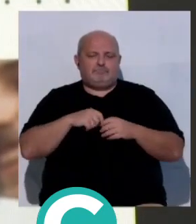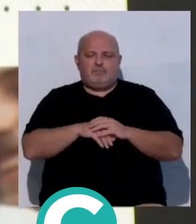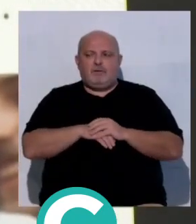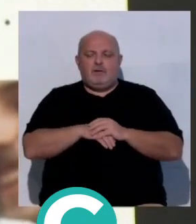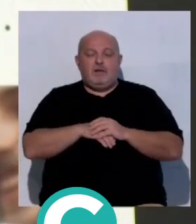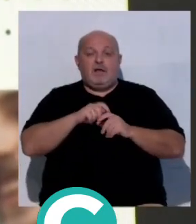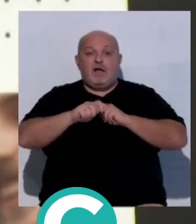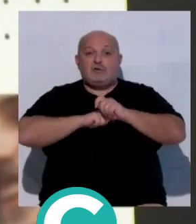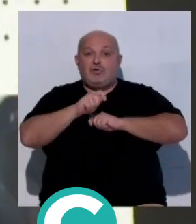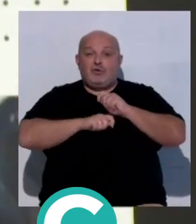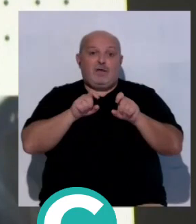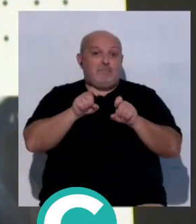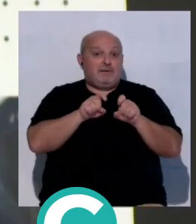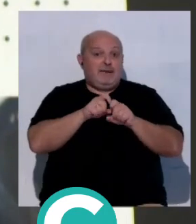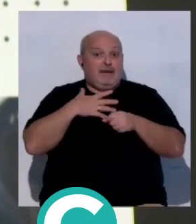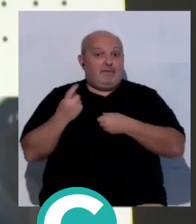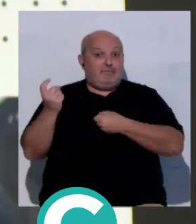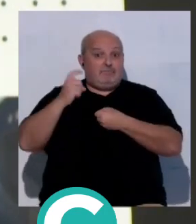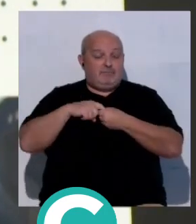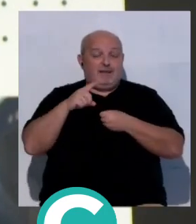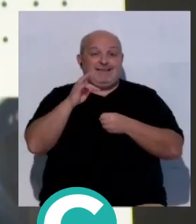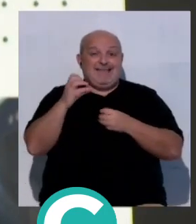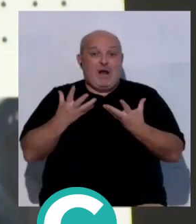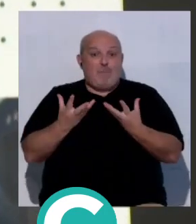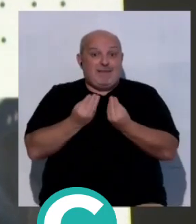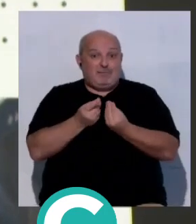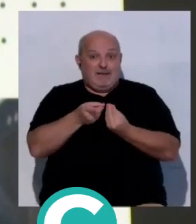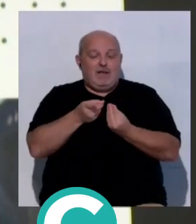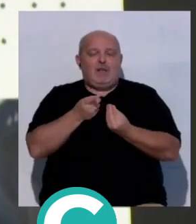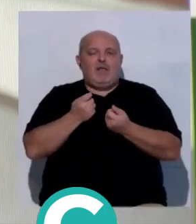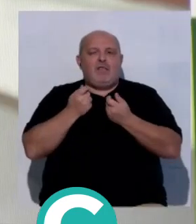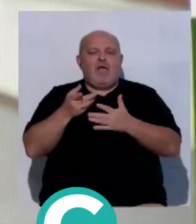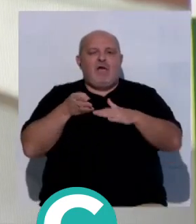asociaciones y empresas que participen en te acompañamos facilitarán el acceso a un puesto